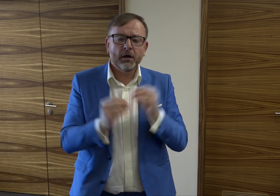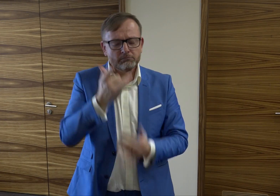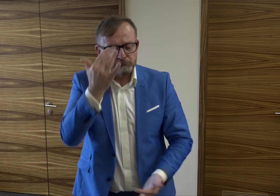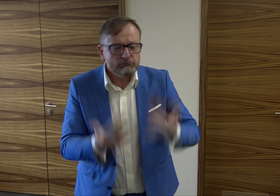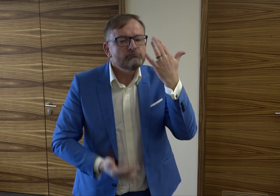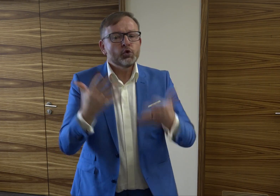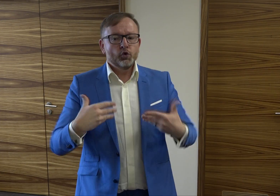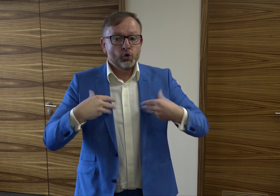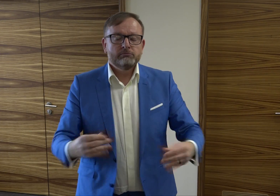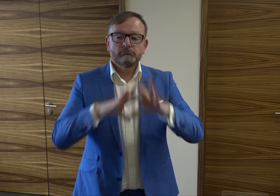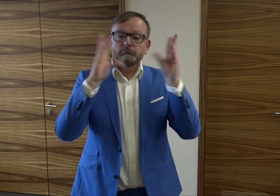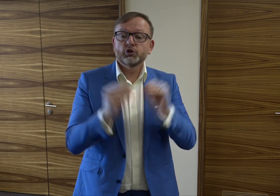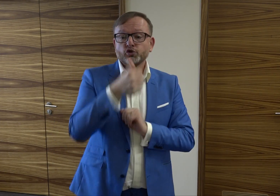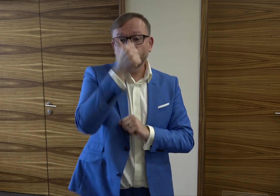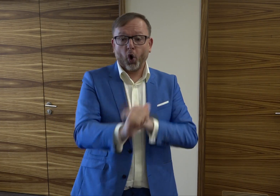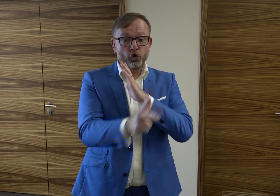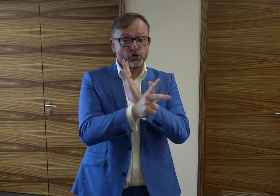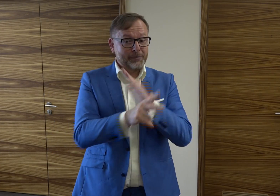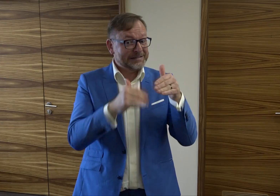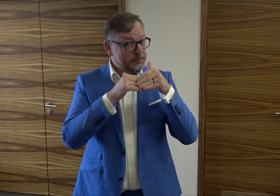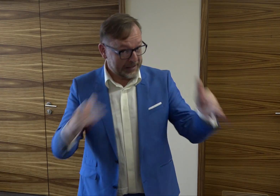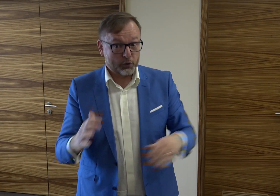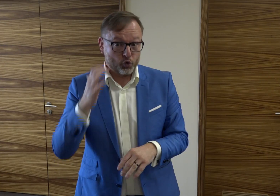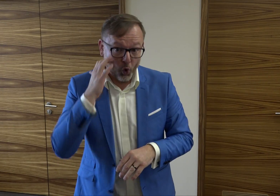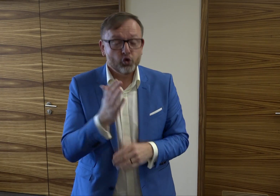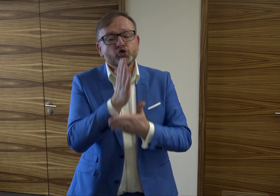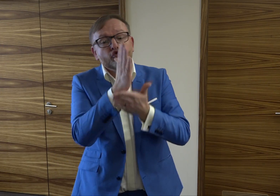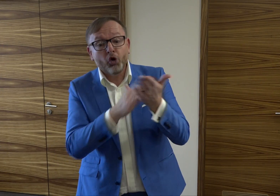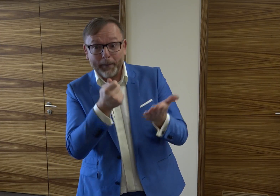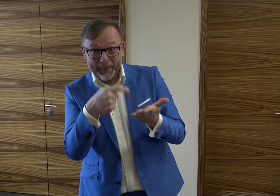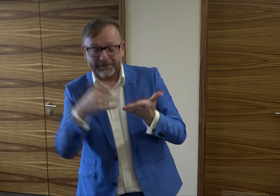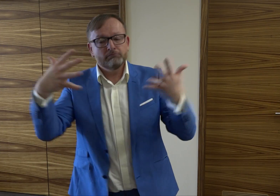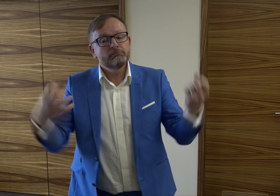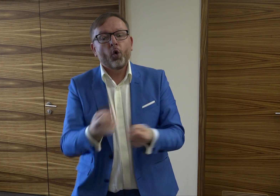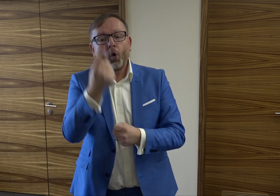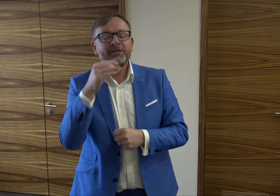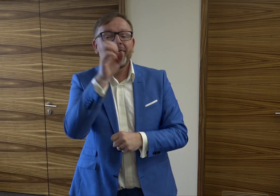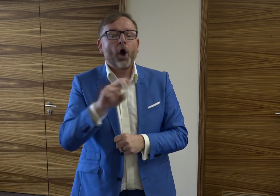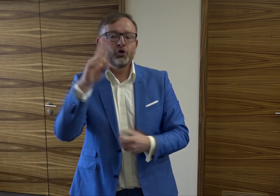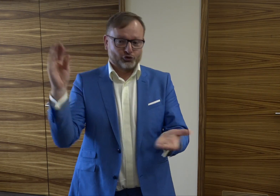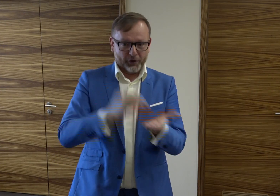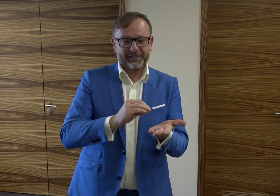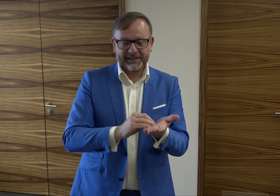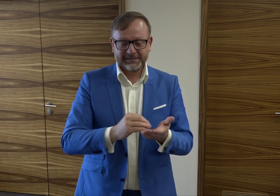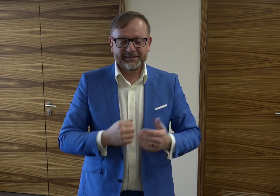Náklady celého projektu se vyšplhají k 118 milionům korun. Většinu z této částky pokryjí evropské dotace.